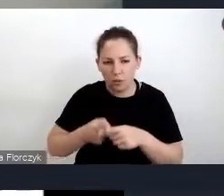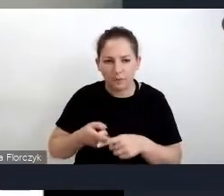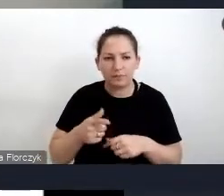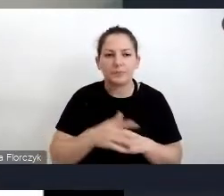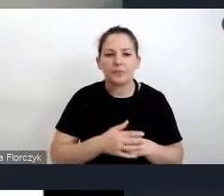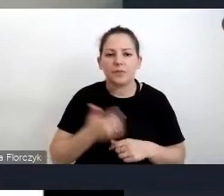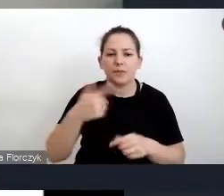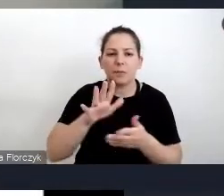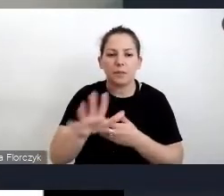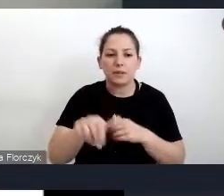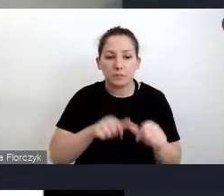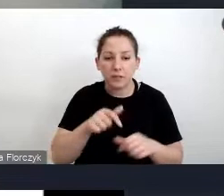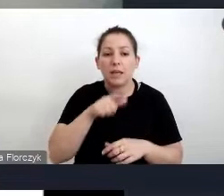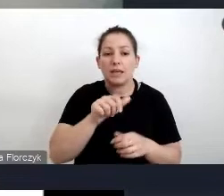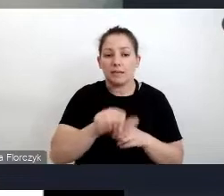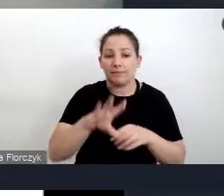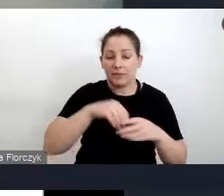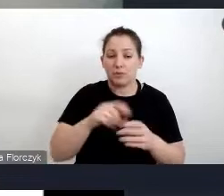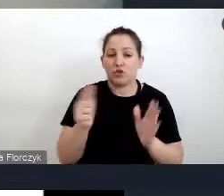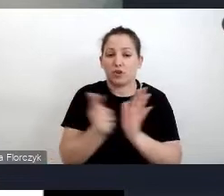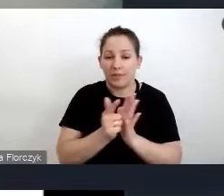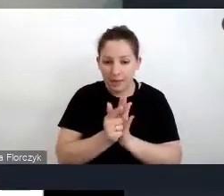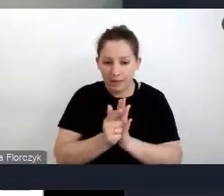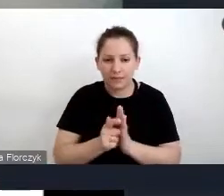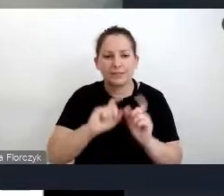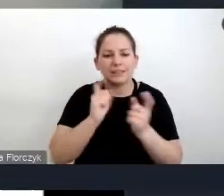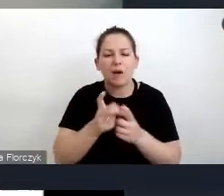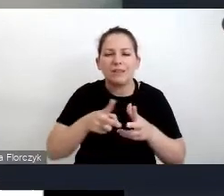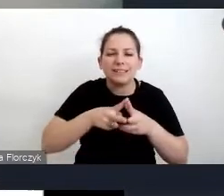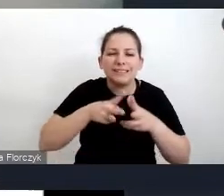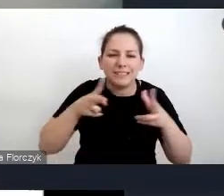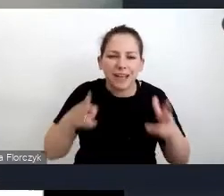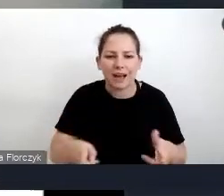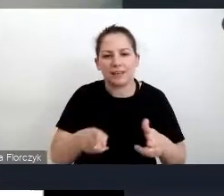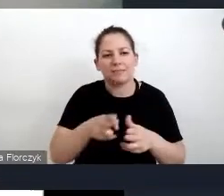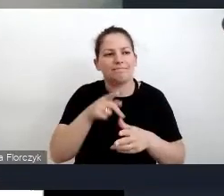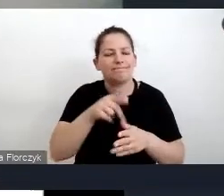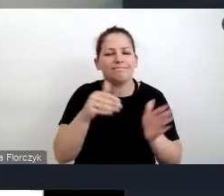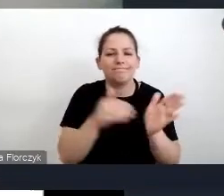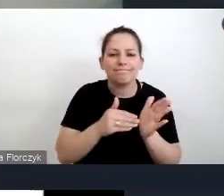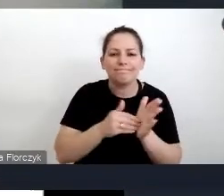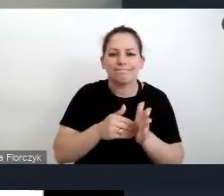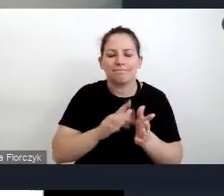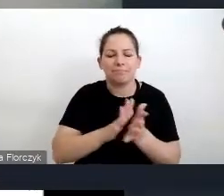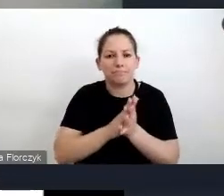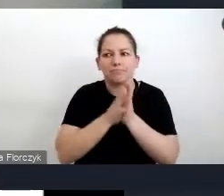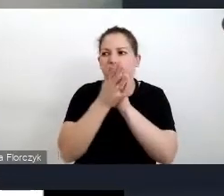Jest ich 17 i obejmują cały zakres zagadnień niezbędnych do przekształcenia naszego świata w miejsce,